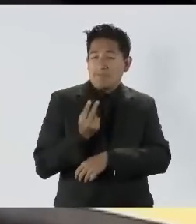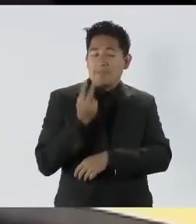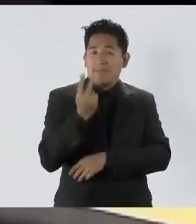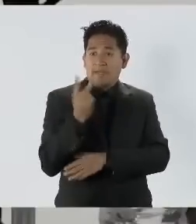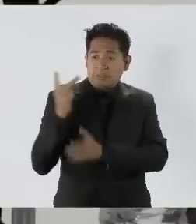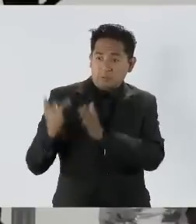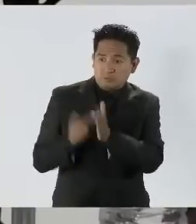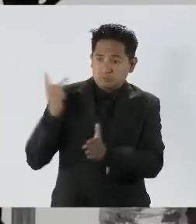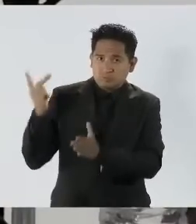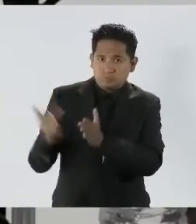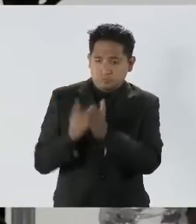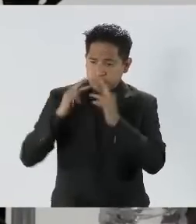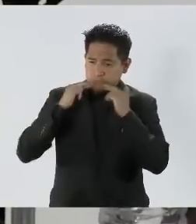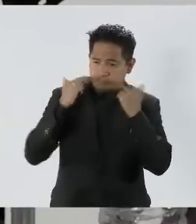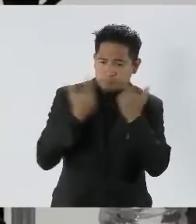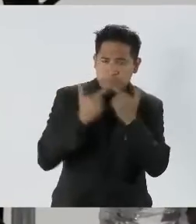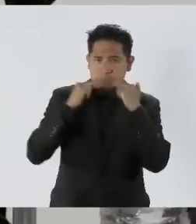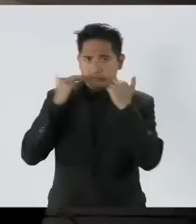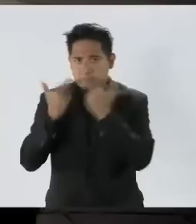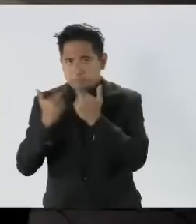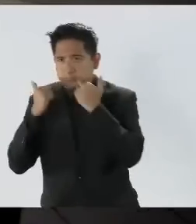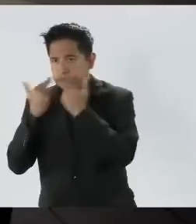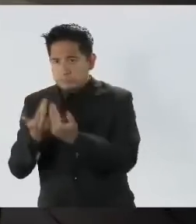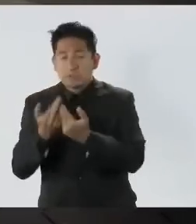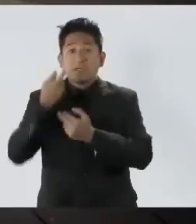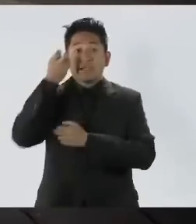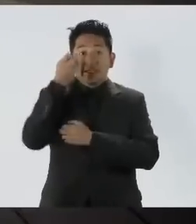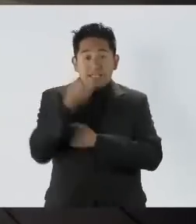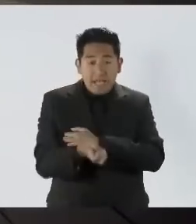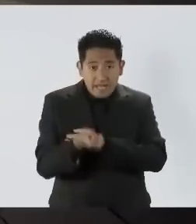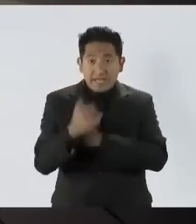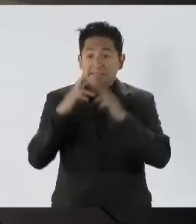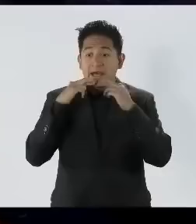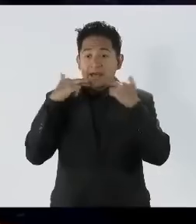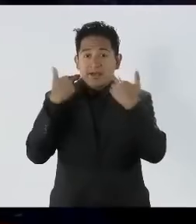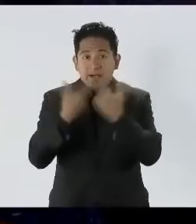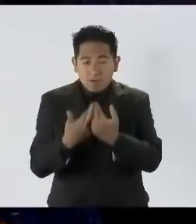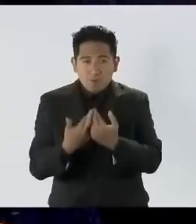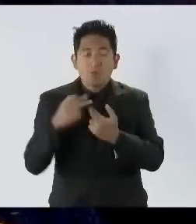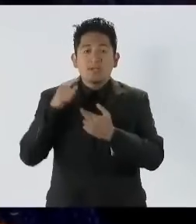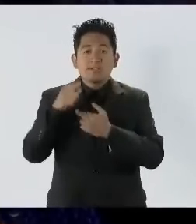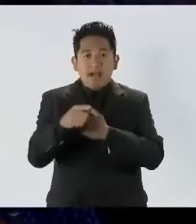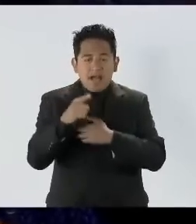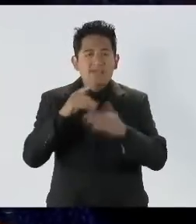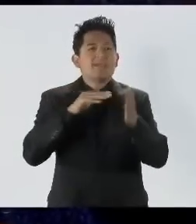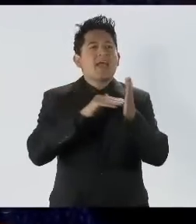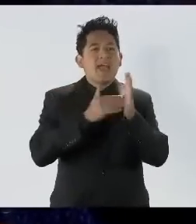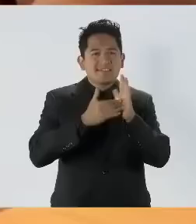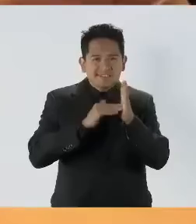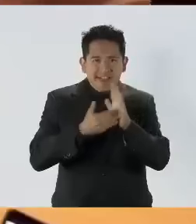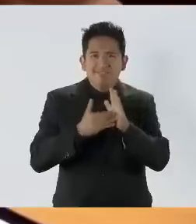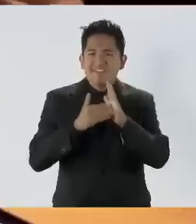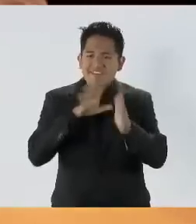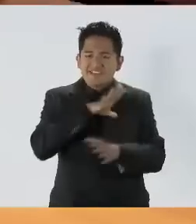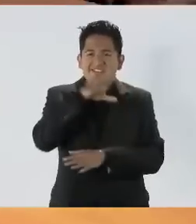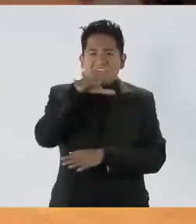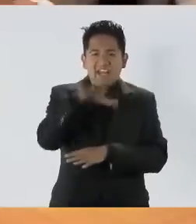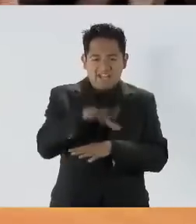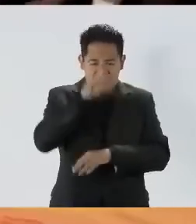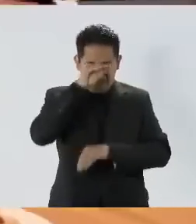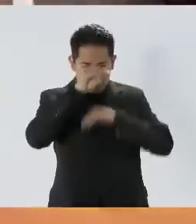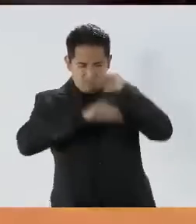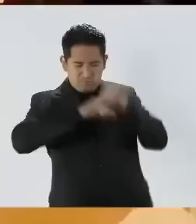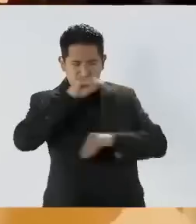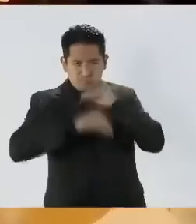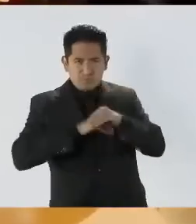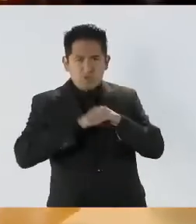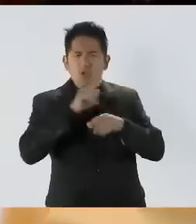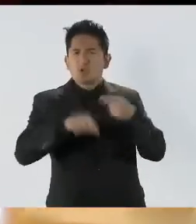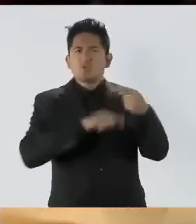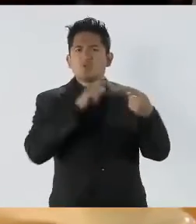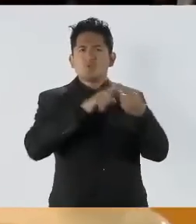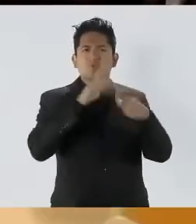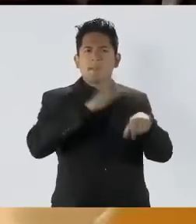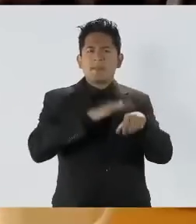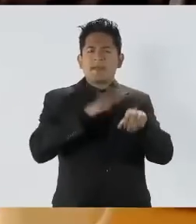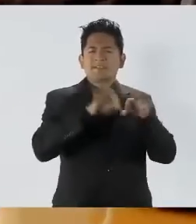100 días y en estas sesiones salen las estrategias integrales una de ellas fue contra la extorsión